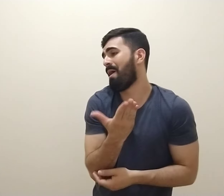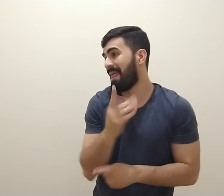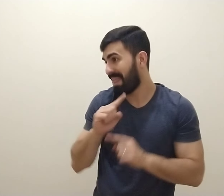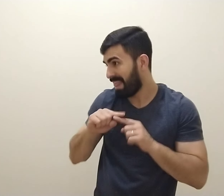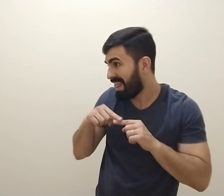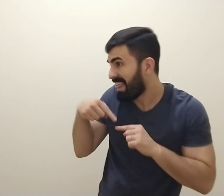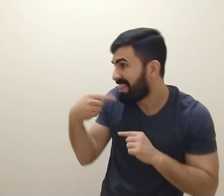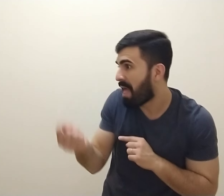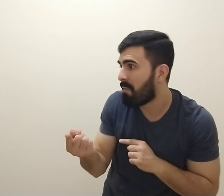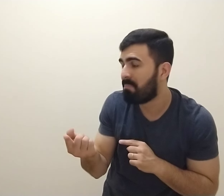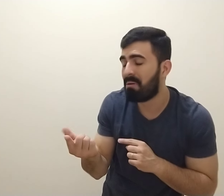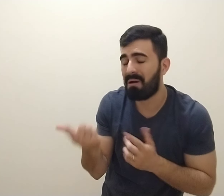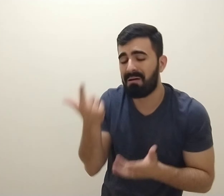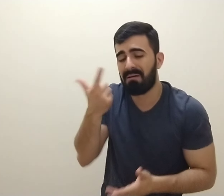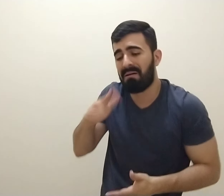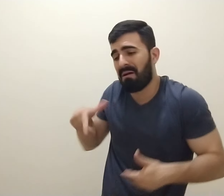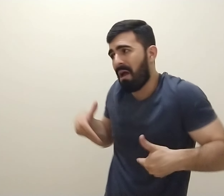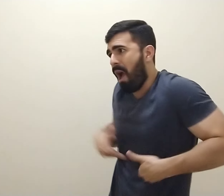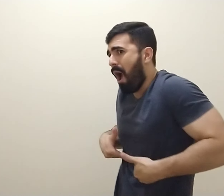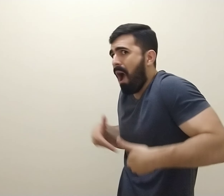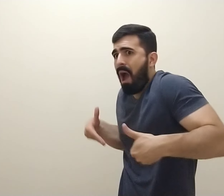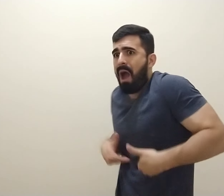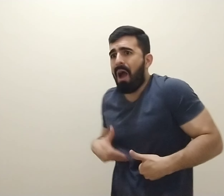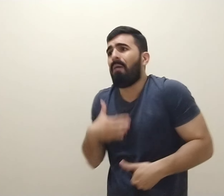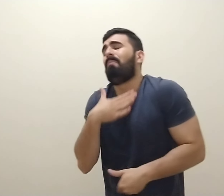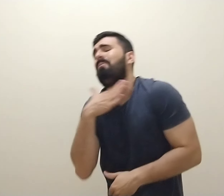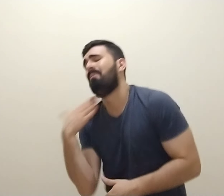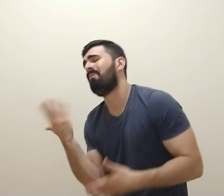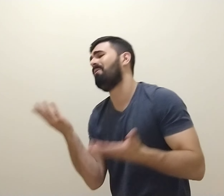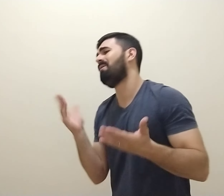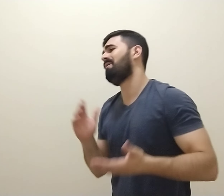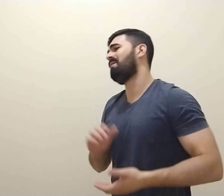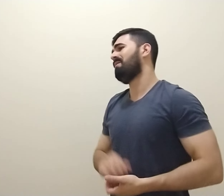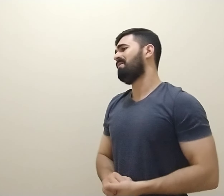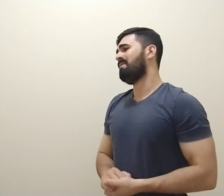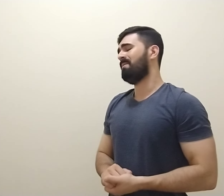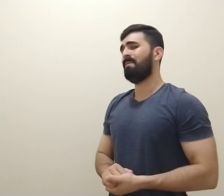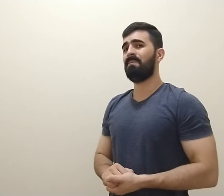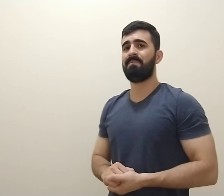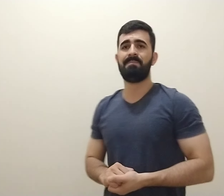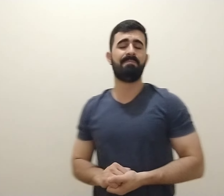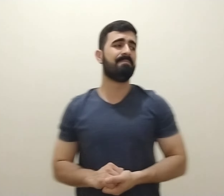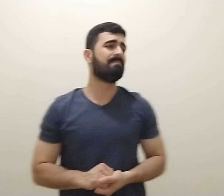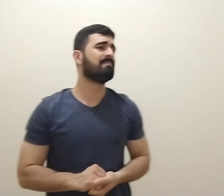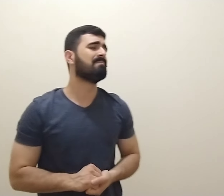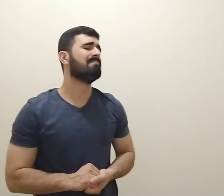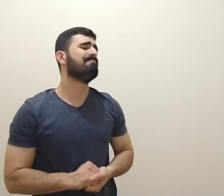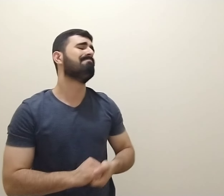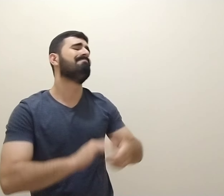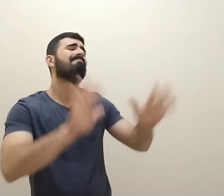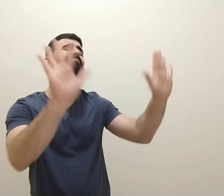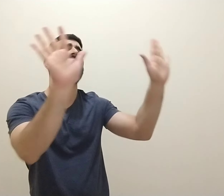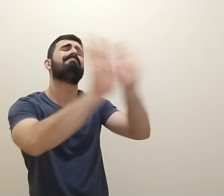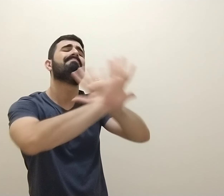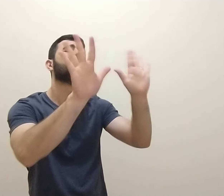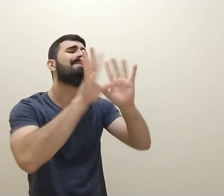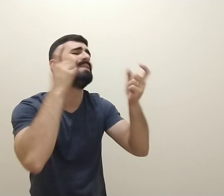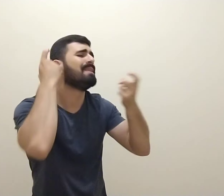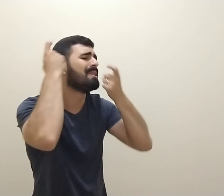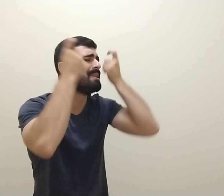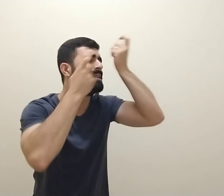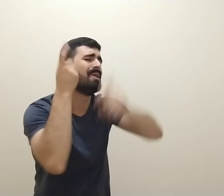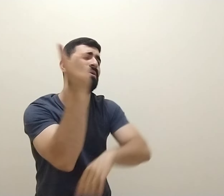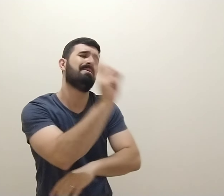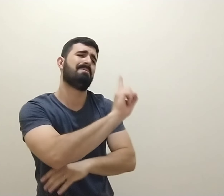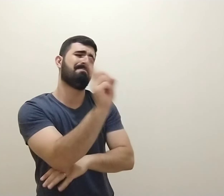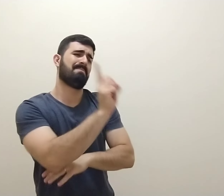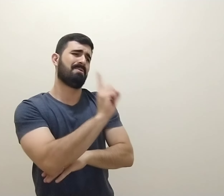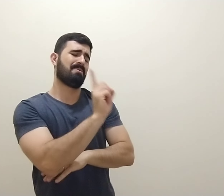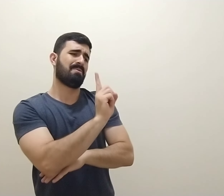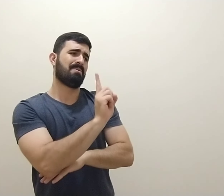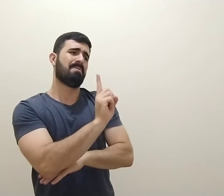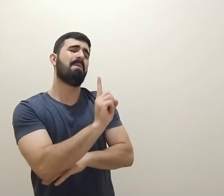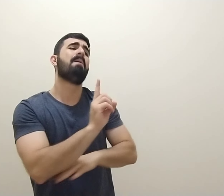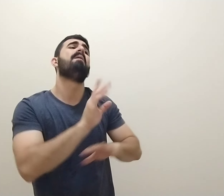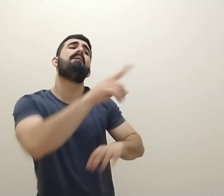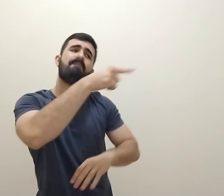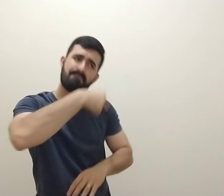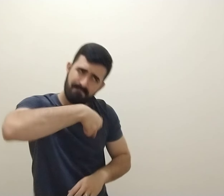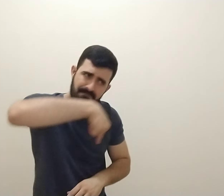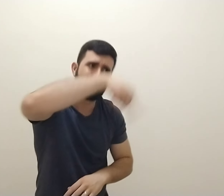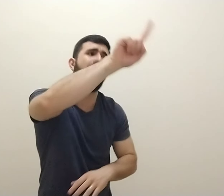para comermos e depois esperar a morte". 13 - Elias replicou-lhe: "Não te preocupes!